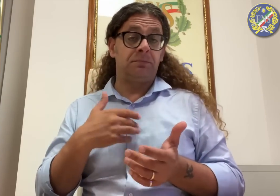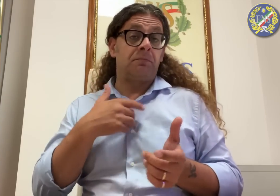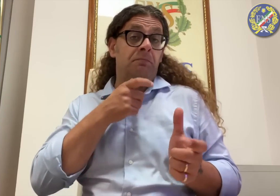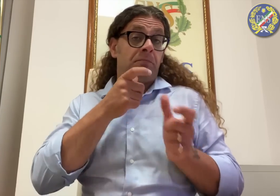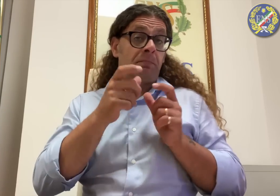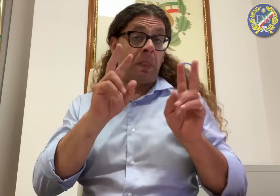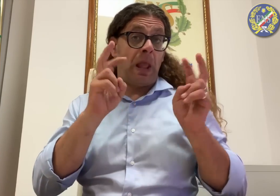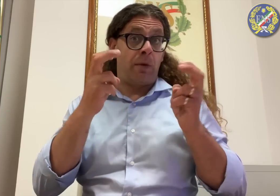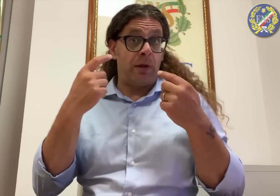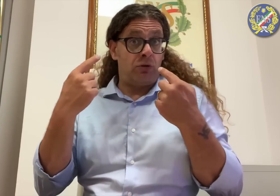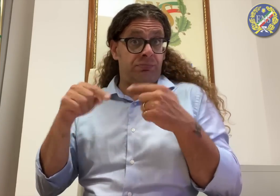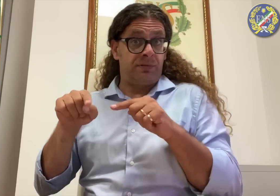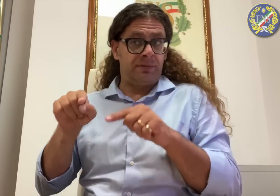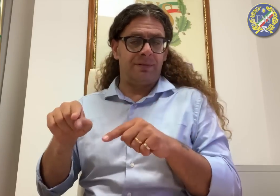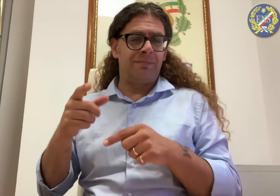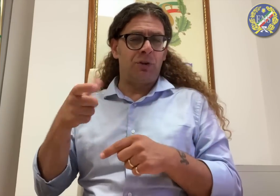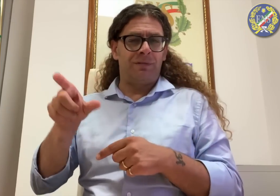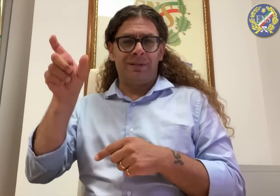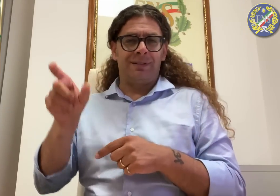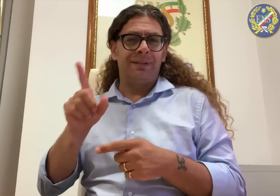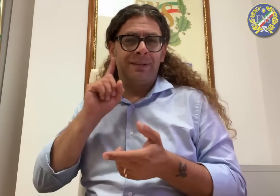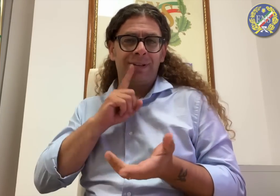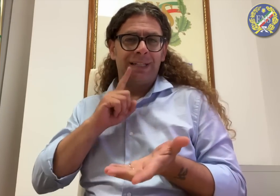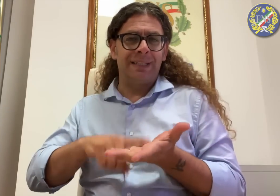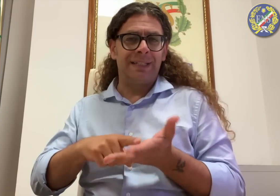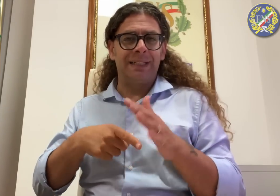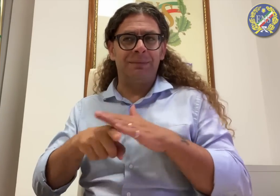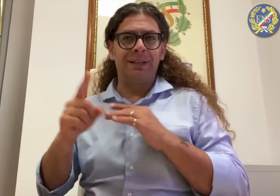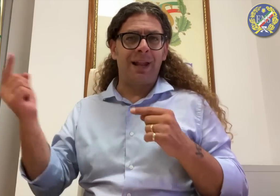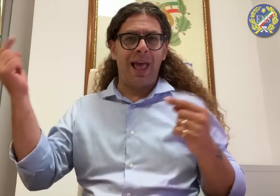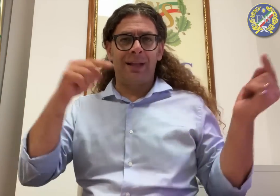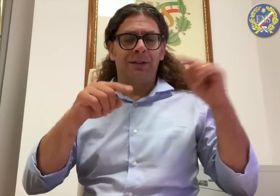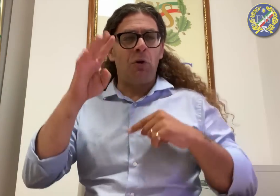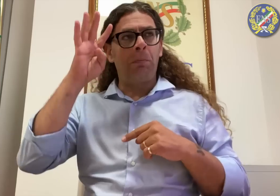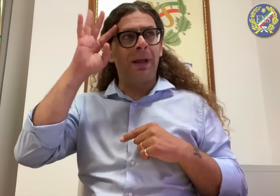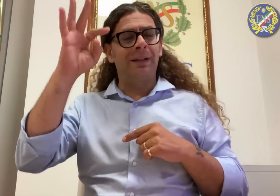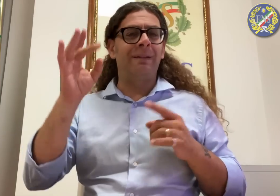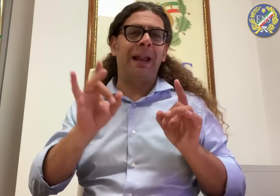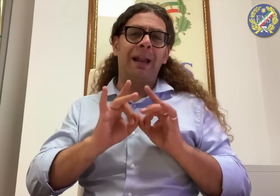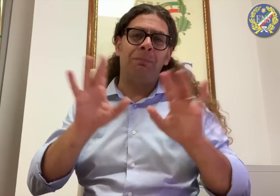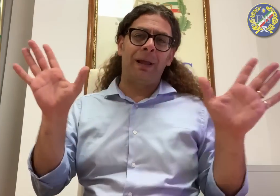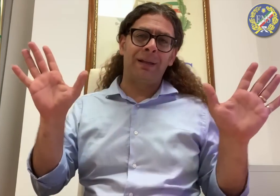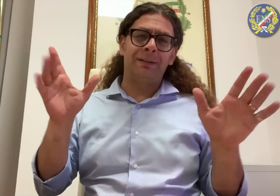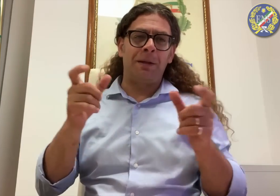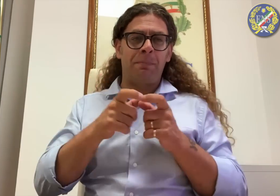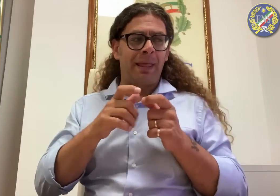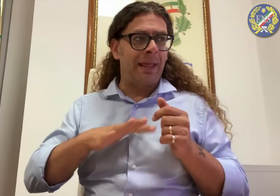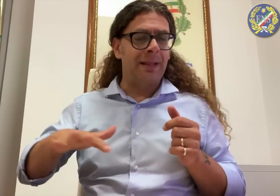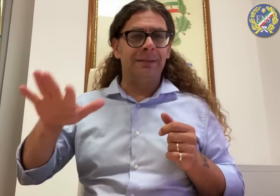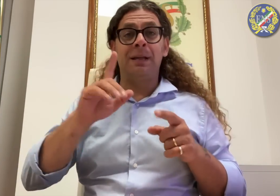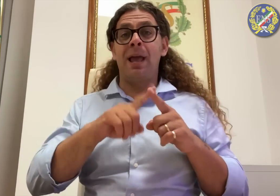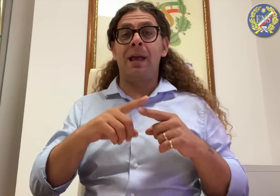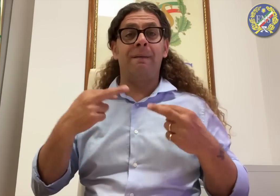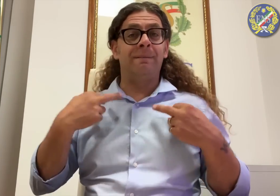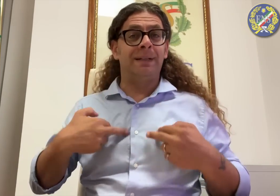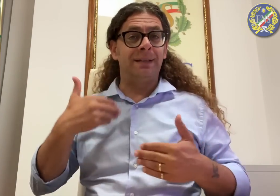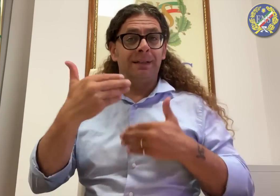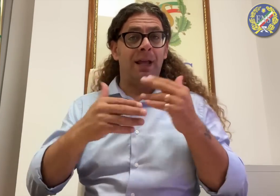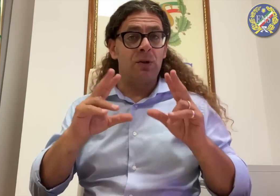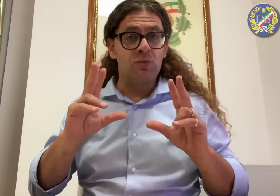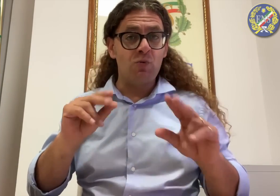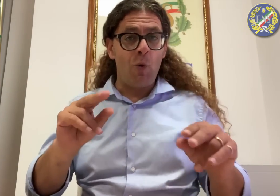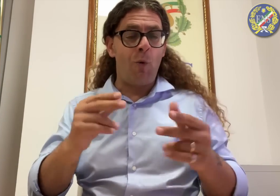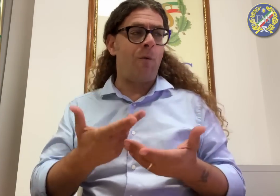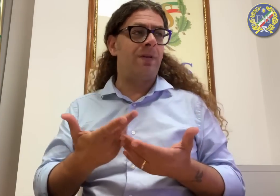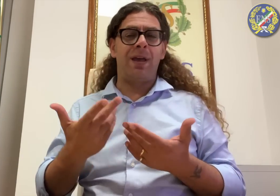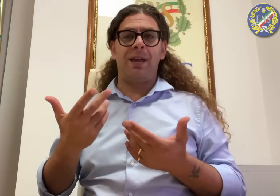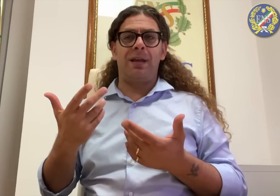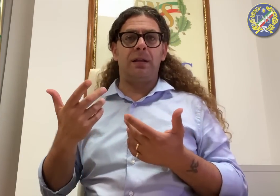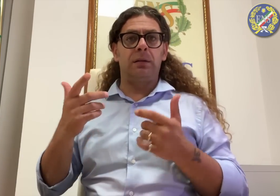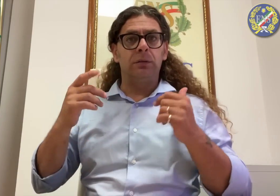Si è discusso di questo con il Ministro perché i migranti sordi hanno diritto alla libertà, a cercare condizioni di vita nuove.